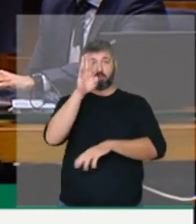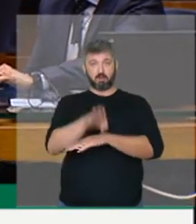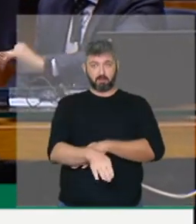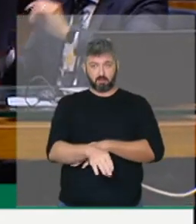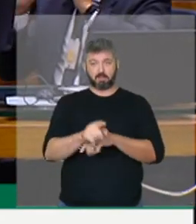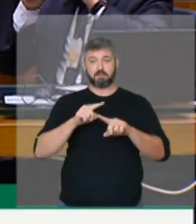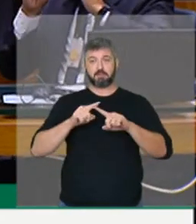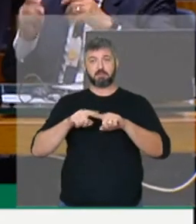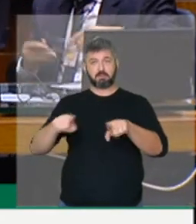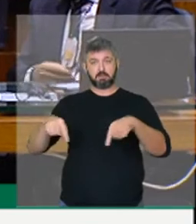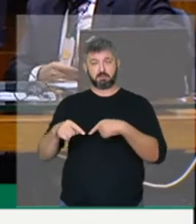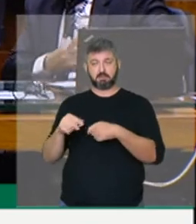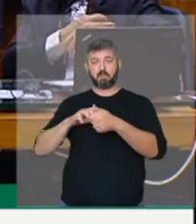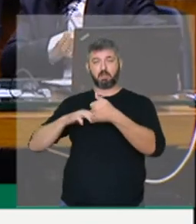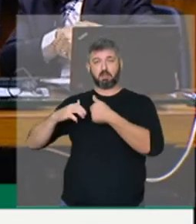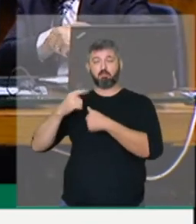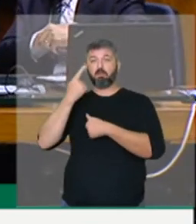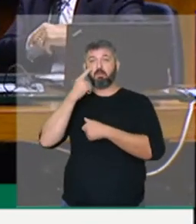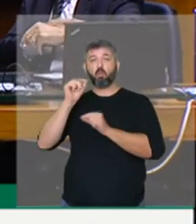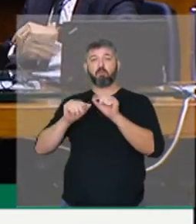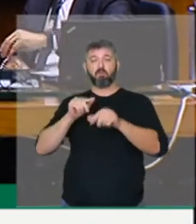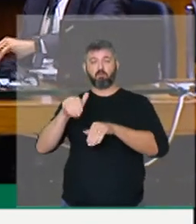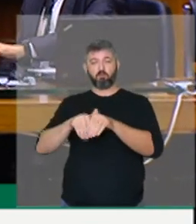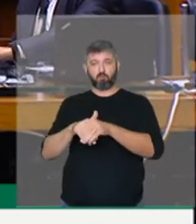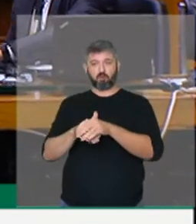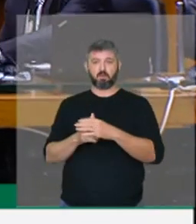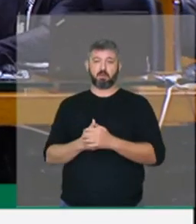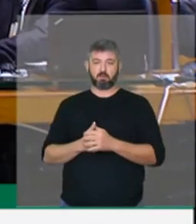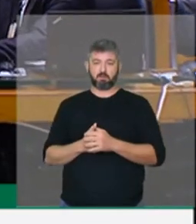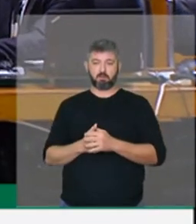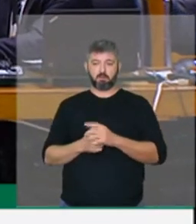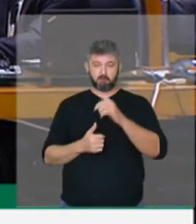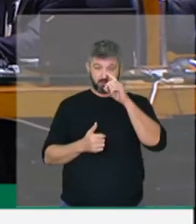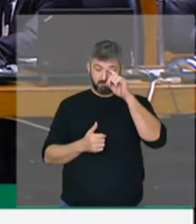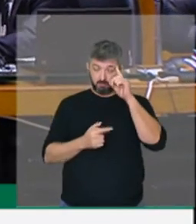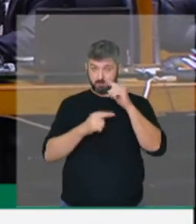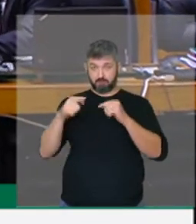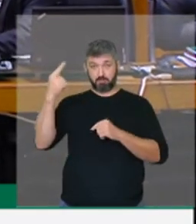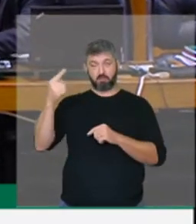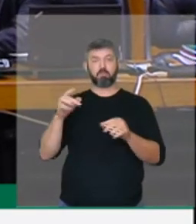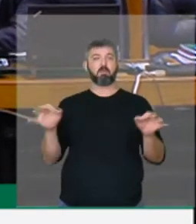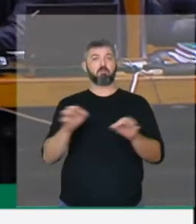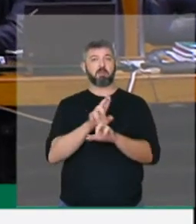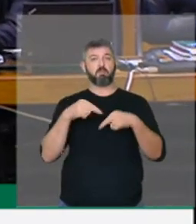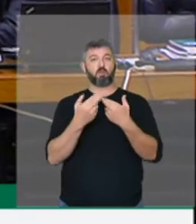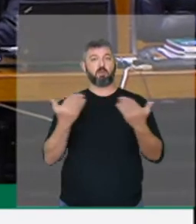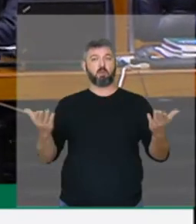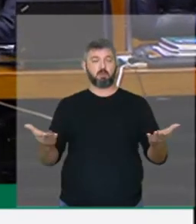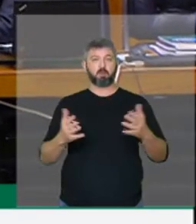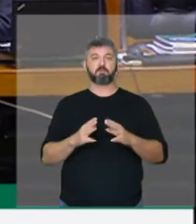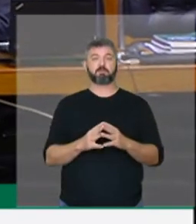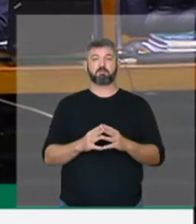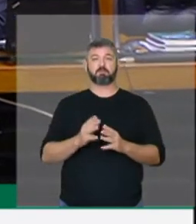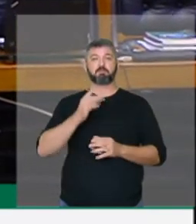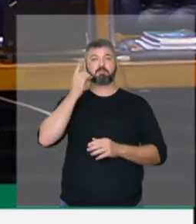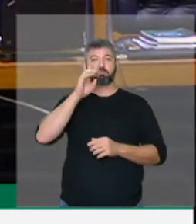DE LÍDERES ÀS 15HS SALA DE COLÉGIO DE LÍDERES DEFINIÇÃO DA PAUTA DE DELIBERAÇÃO DA PRÓXIMA SEMANA. ESTÁ ENCERRADA A SESSÃO. [NARRADOR]: DEPUTADO